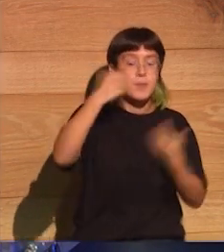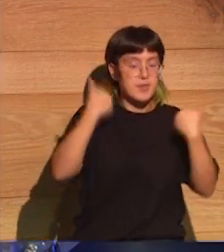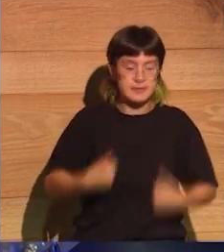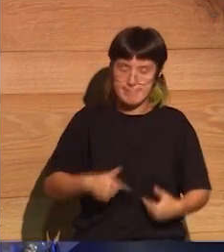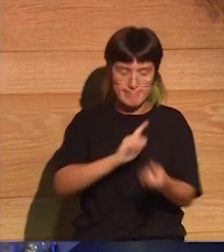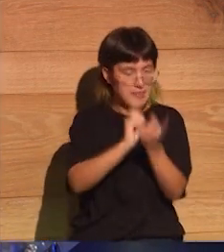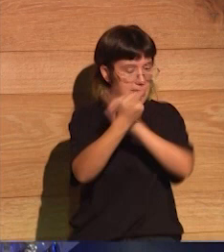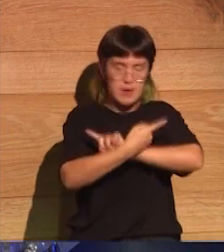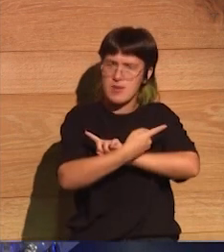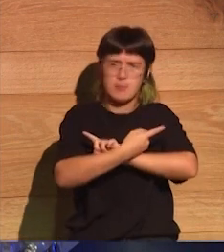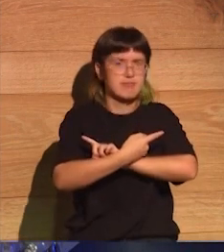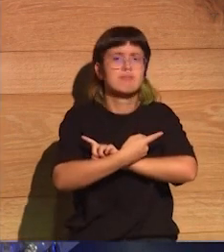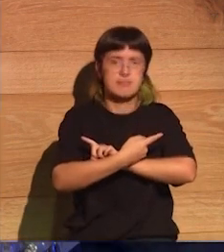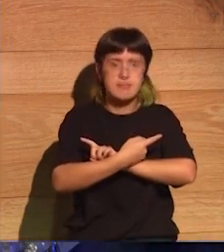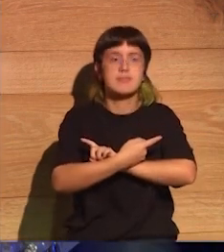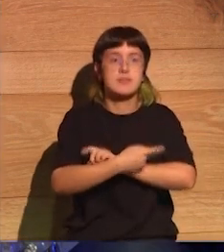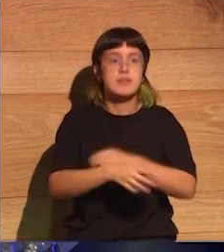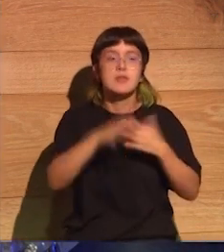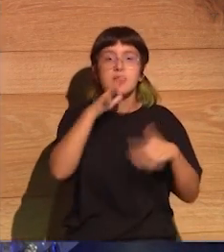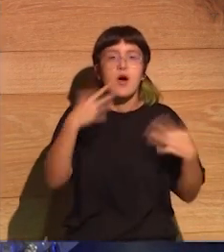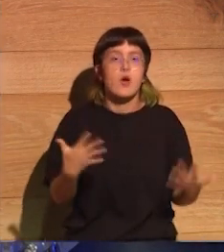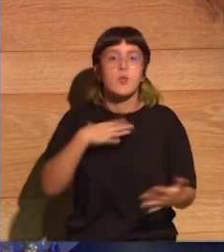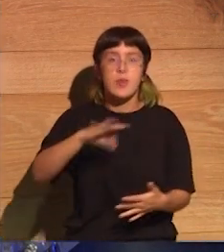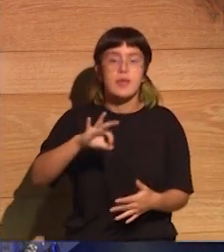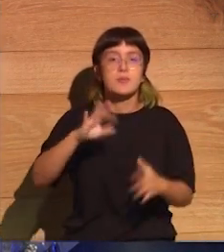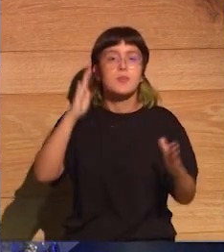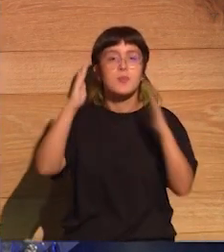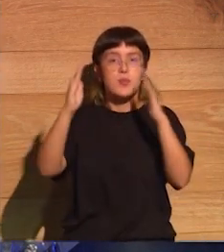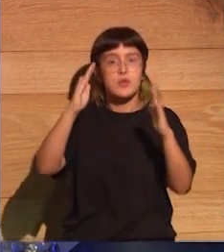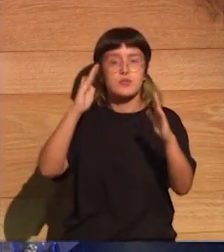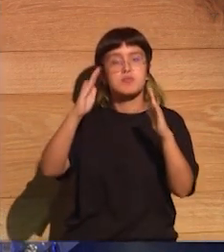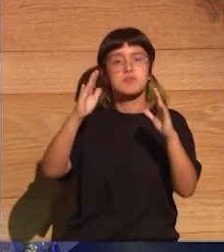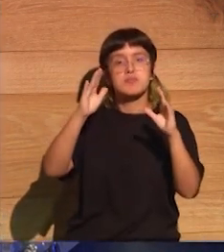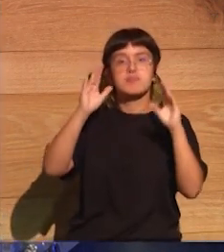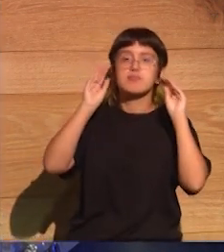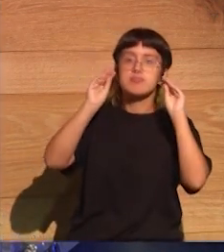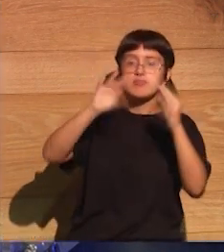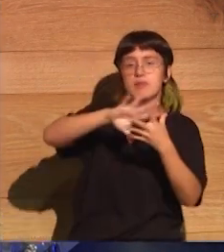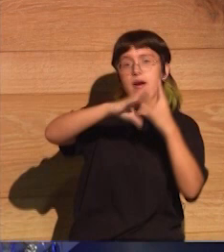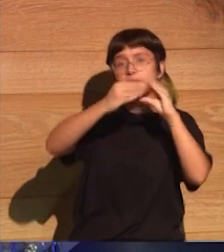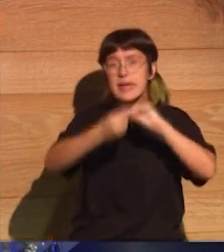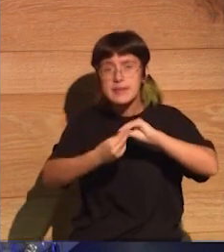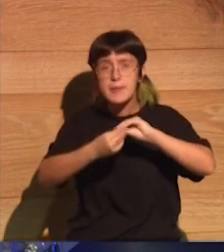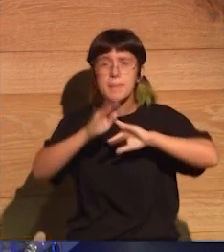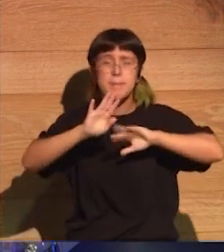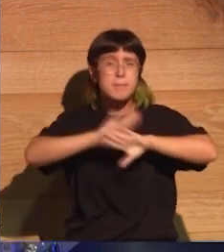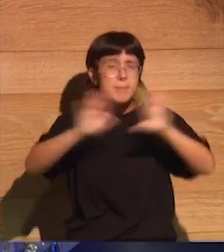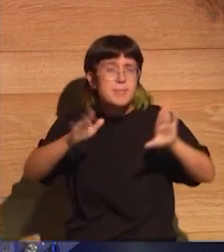Se va a convertir en el orquestador del proceso de aprendizaje y ya no más la última voz autoritativa